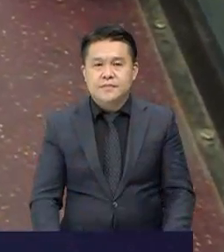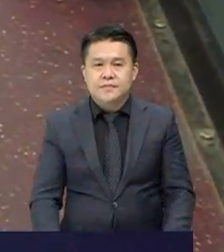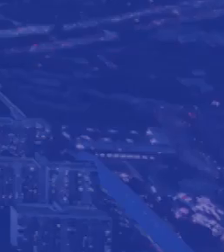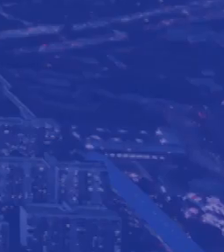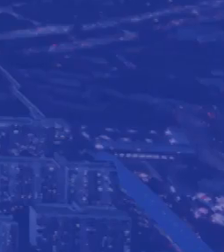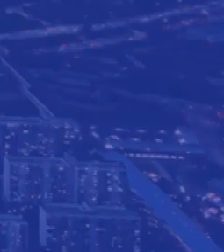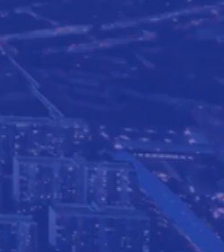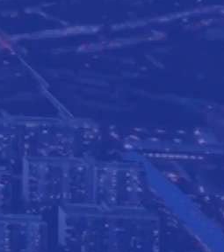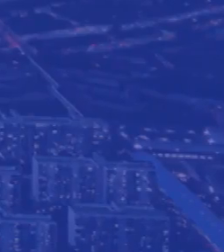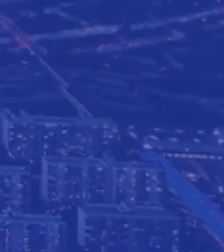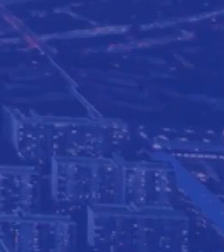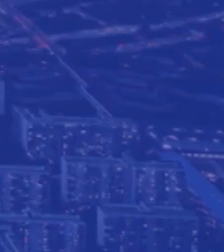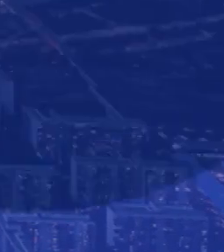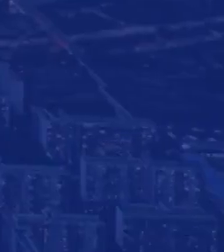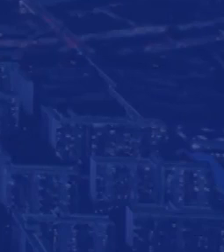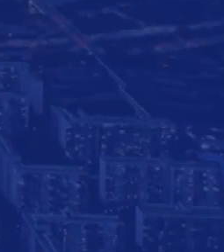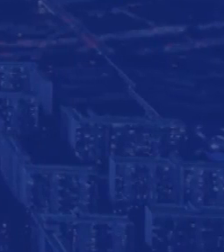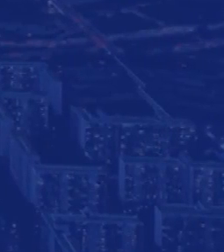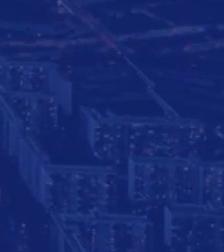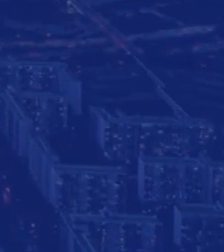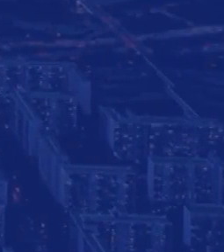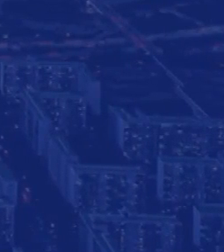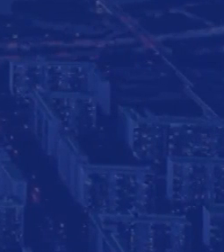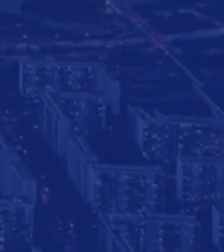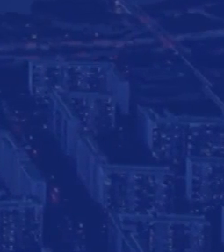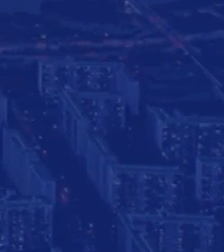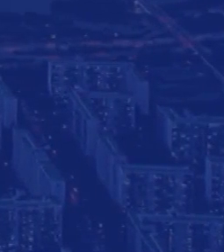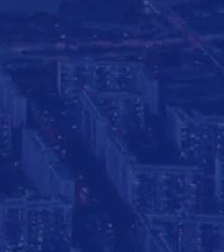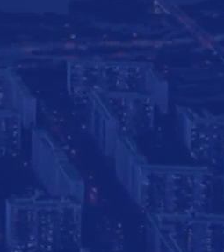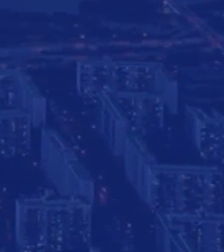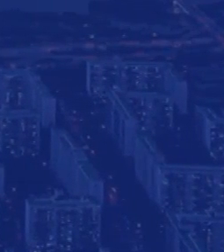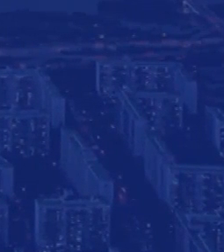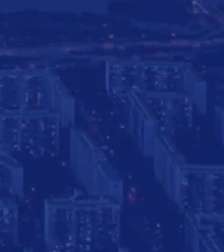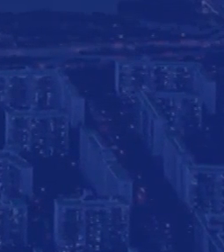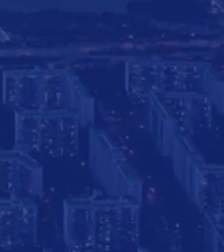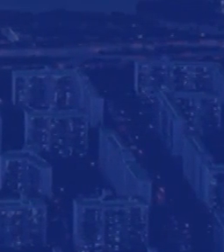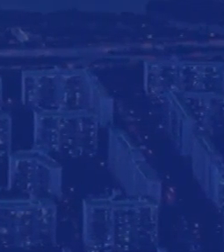(앵커) 올해 수능이 채 열흘도 남지 않은 상황에서 학교 내 감염이 확산하고